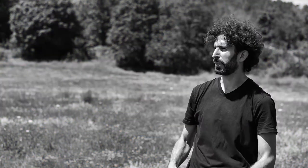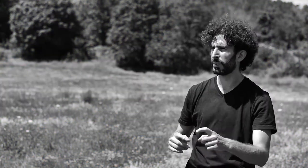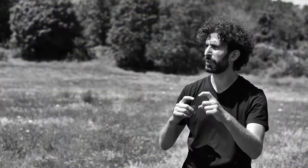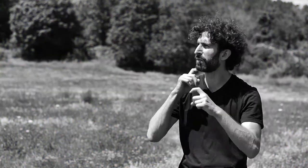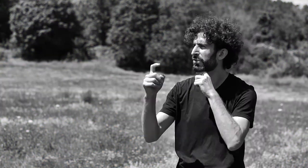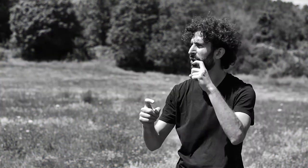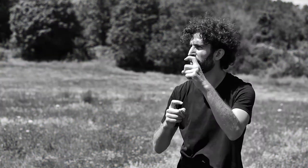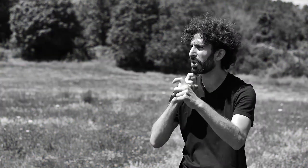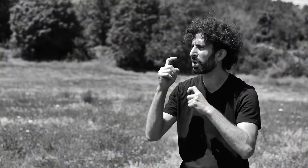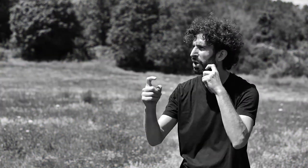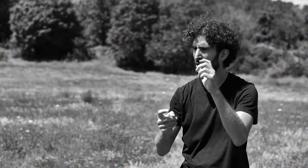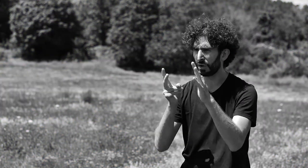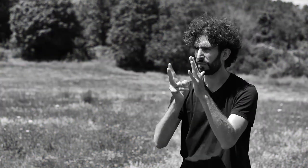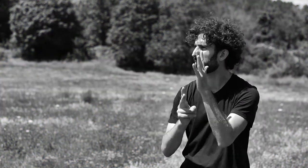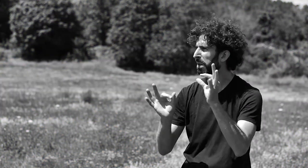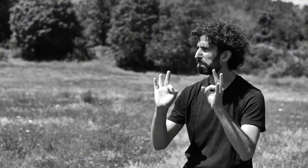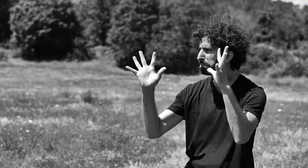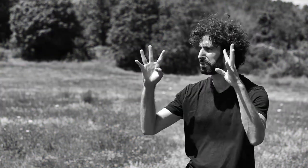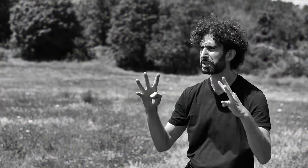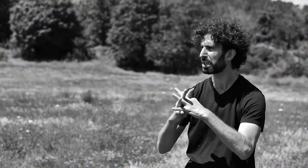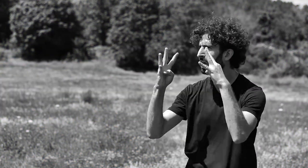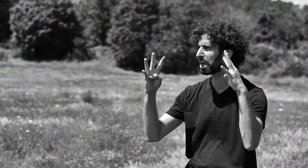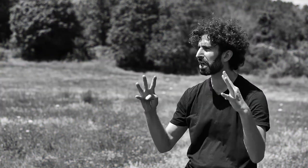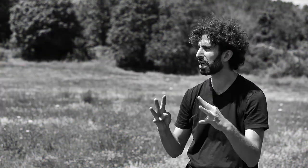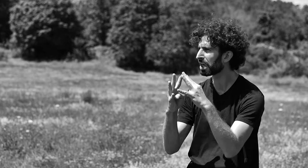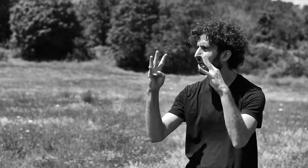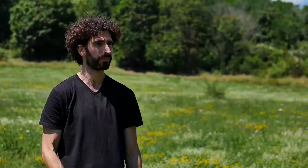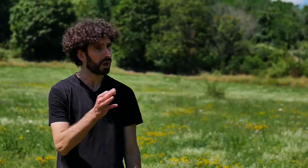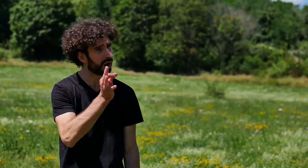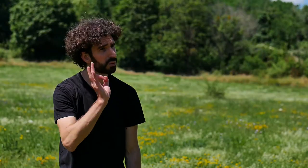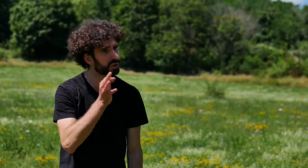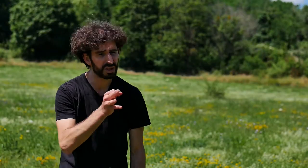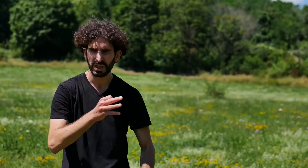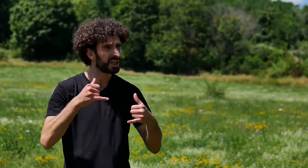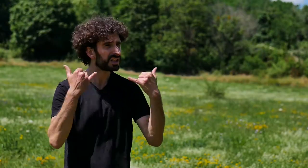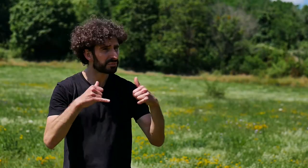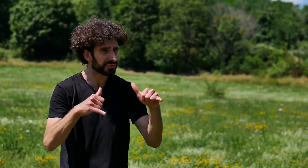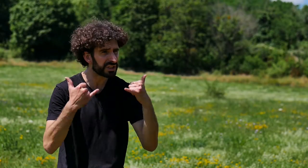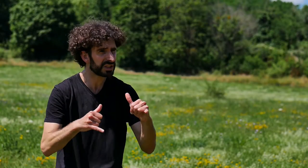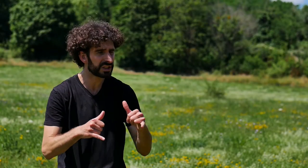Pfffiou, que c'est violent. C'est un vocabulaire guerrier. Ah oui et ce n'est pas fini.